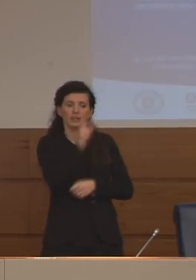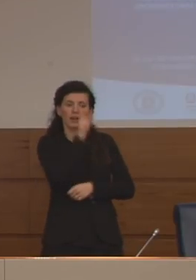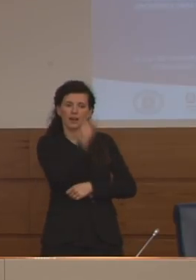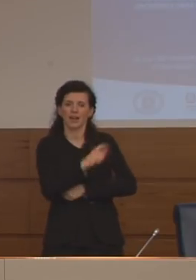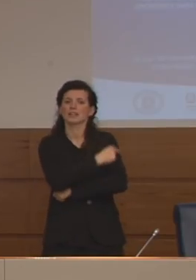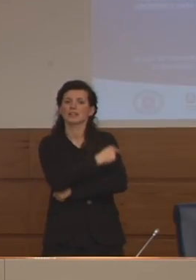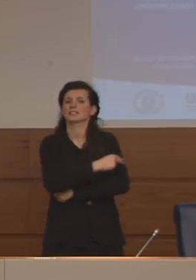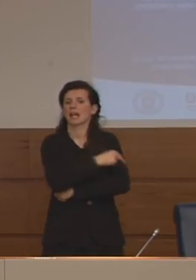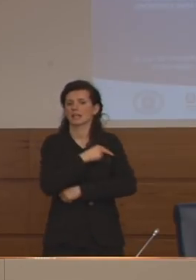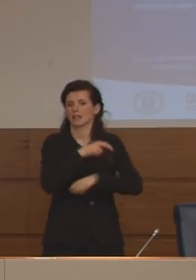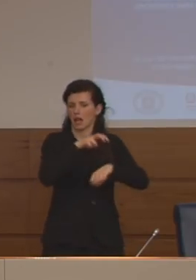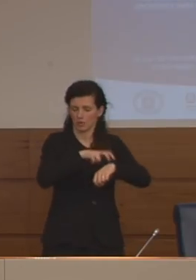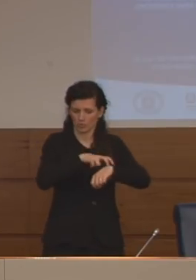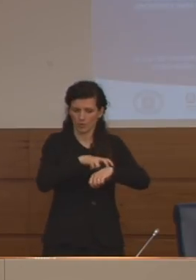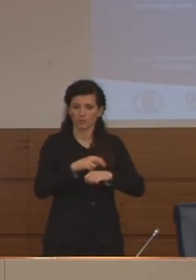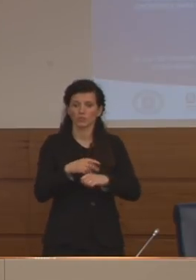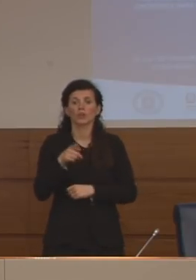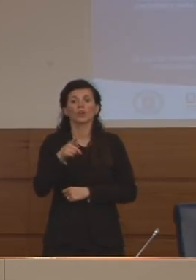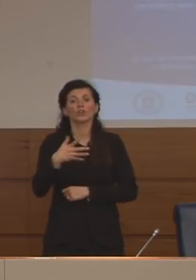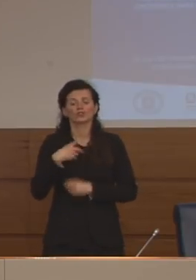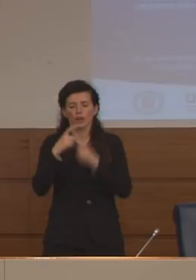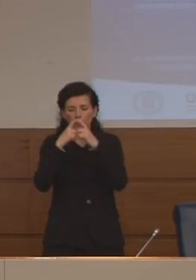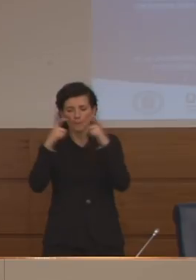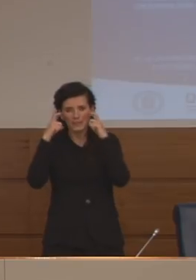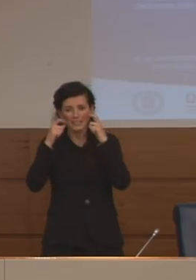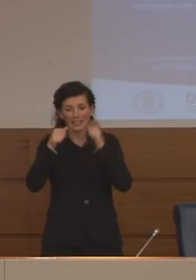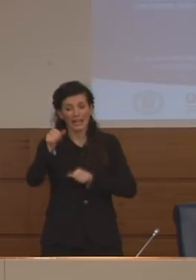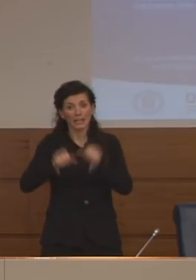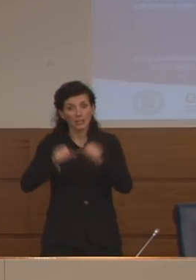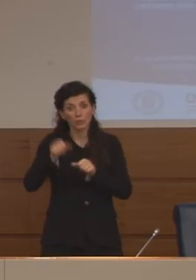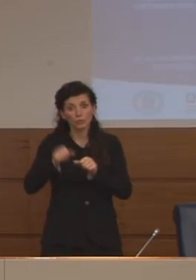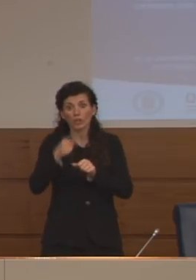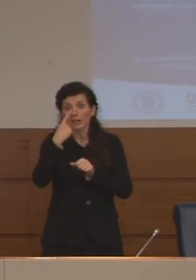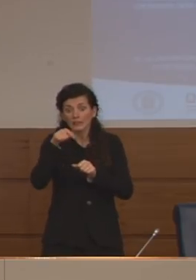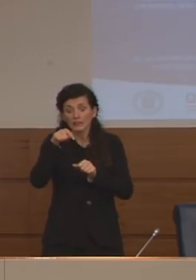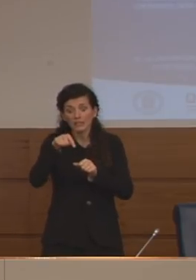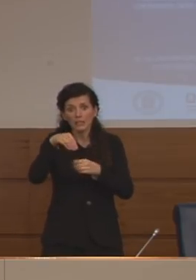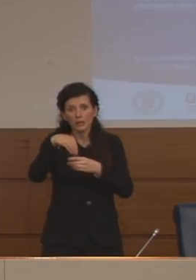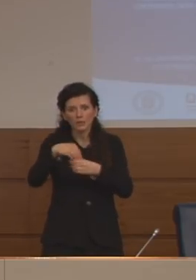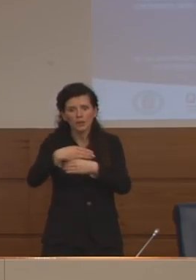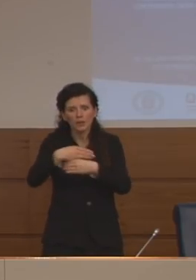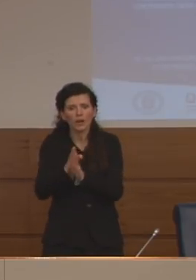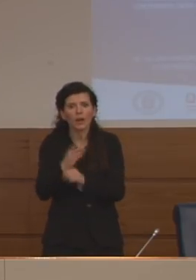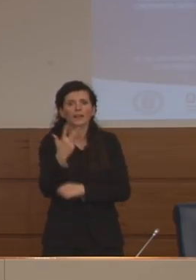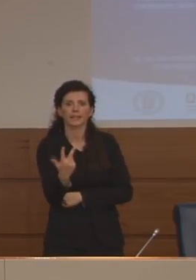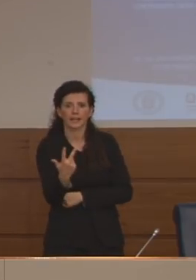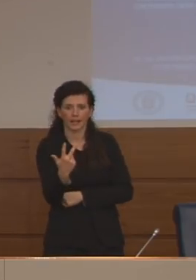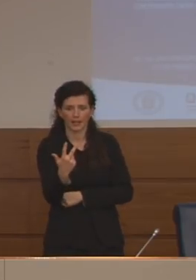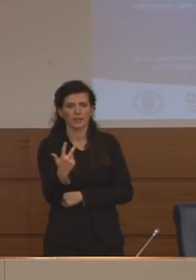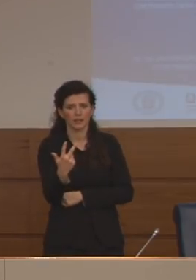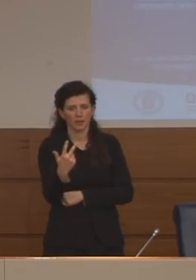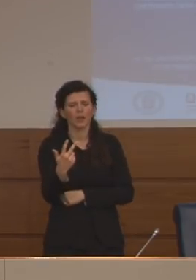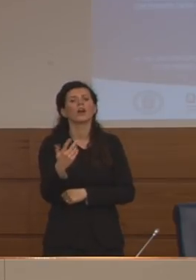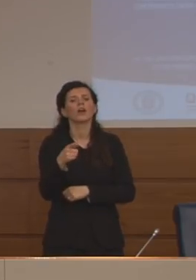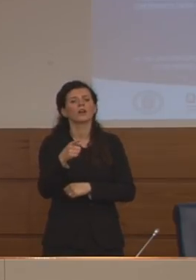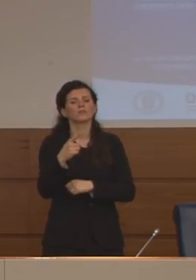ne ho parlato prima, che si dividono in tre categorie. Le prime due con gli standard più elevati appartengono ancora al personale sanitario.